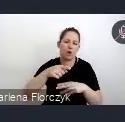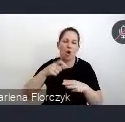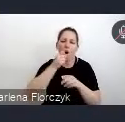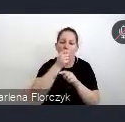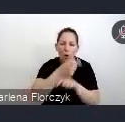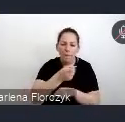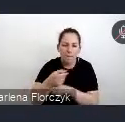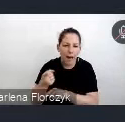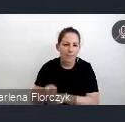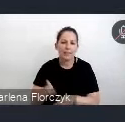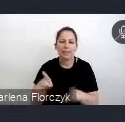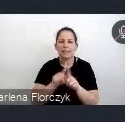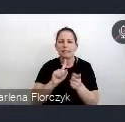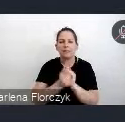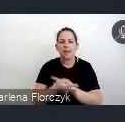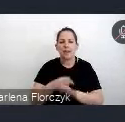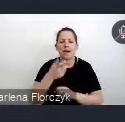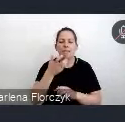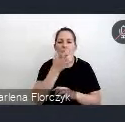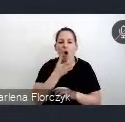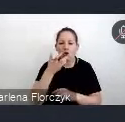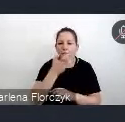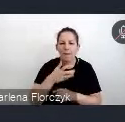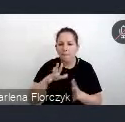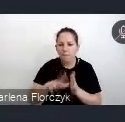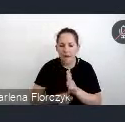zmiana sposobów ogrzewania chociażby.